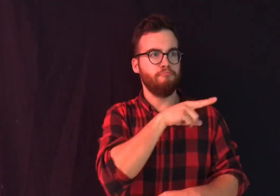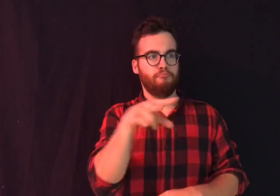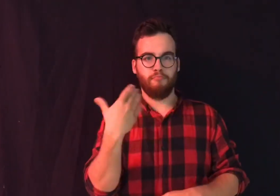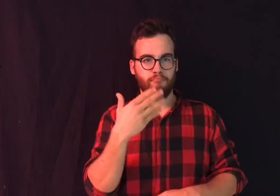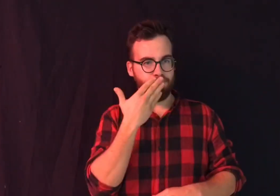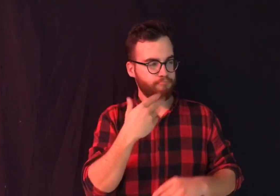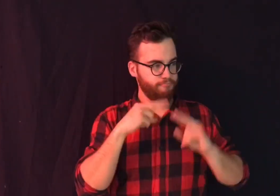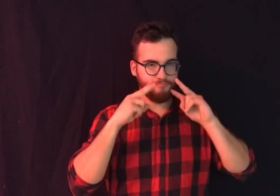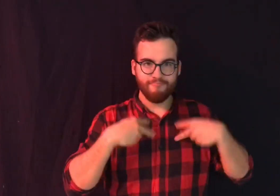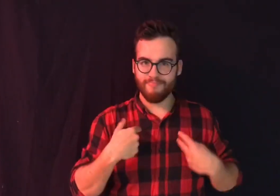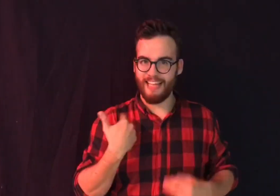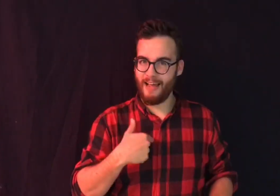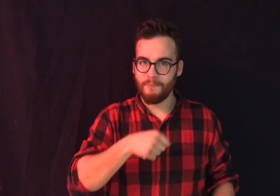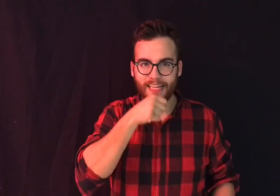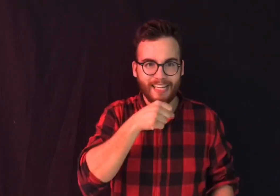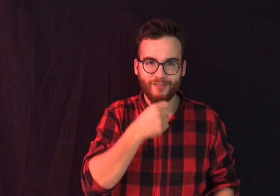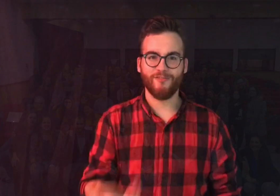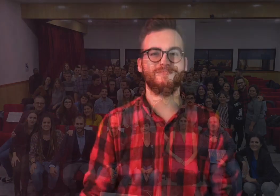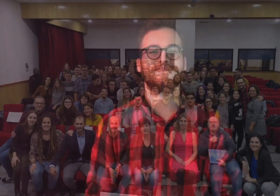y sinceramente, ahora me veo muy viejo...